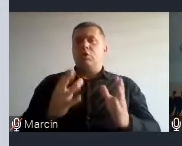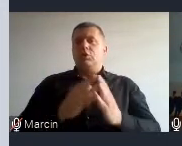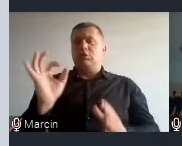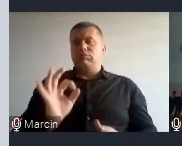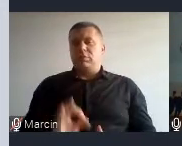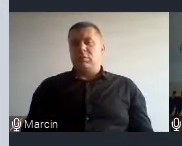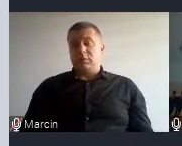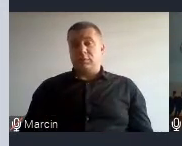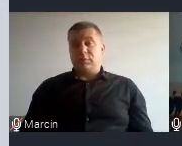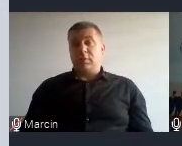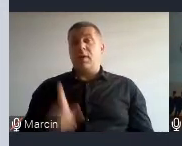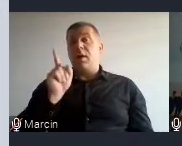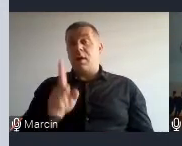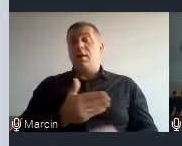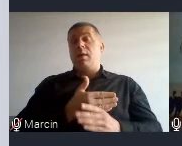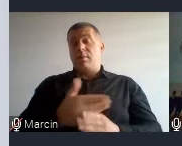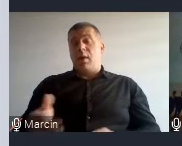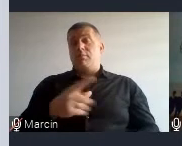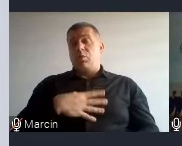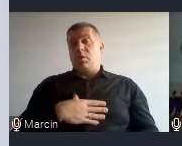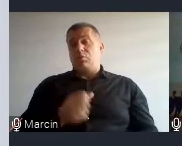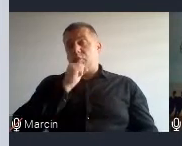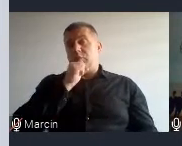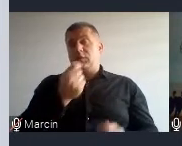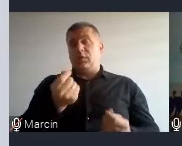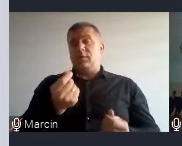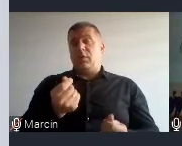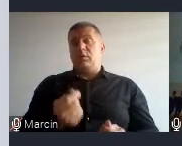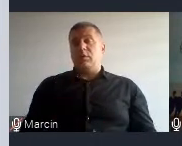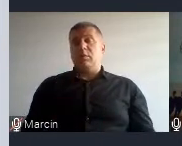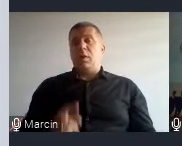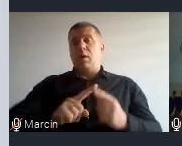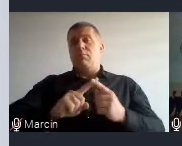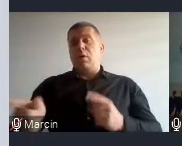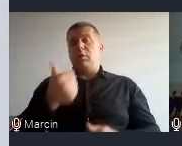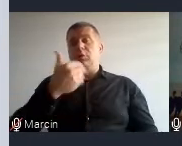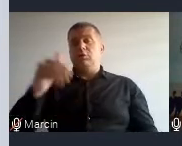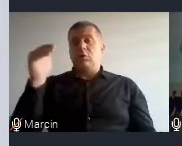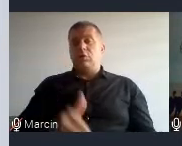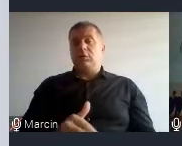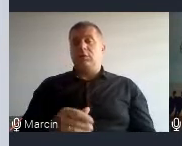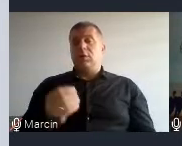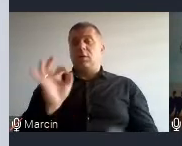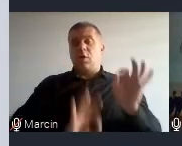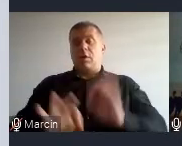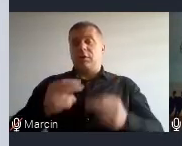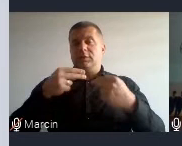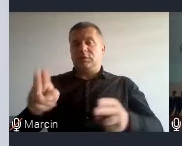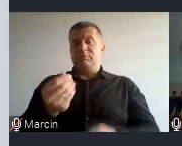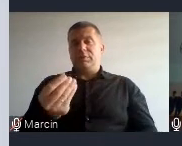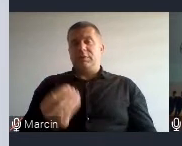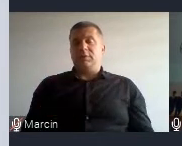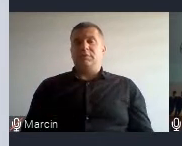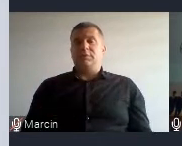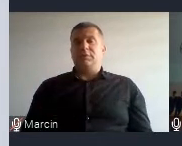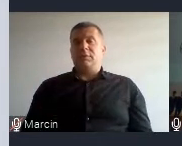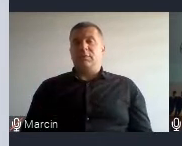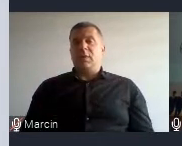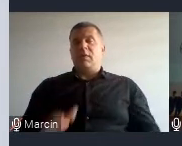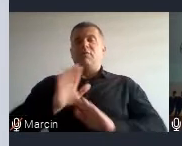natomiast, niestety, była to stosunkowo duża, ponad stutysięczna kwota korekty finansowej z której wybronić się nie dało.